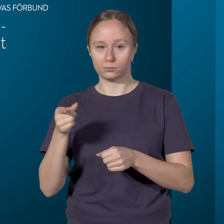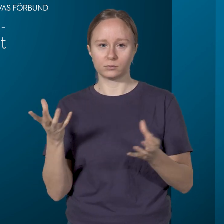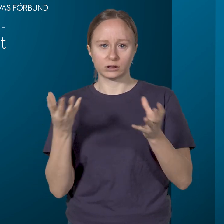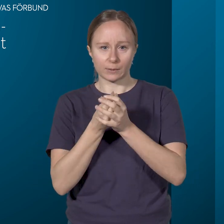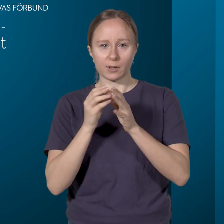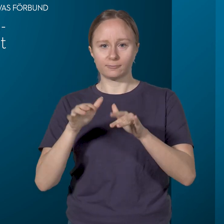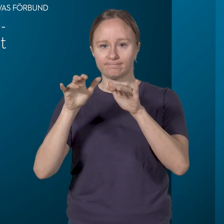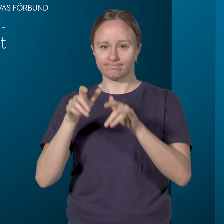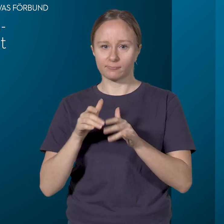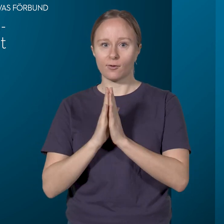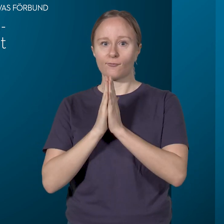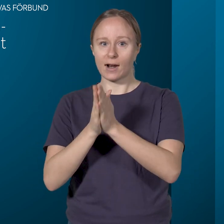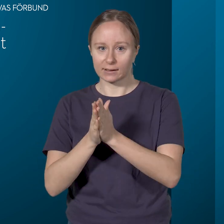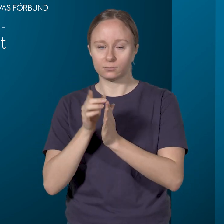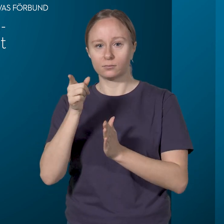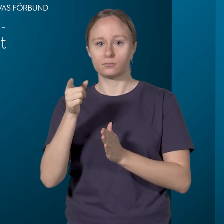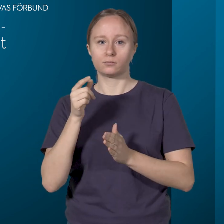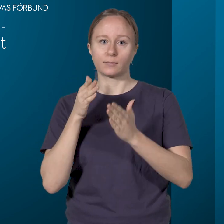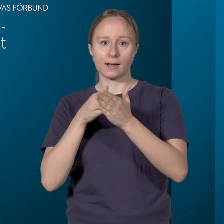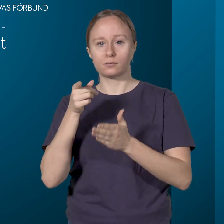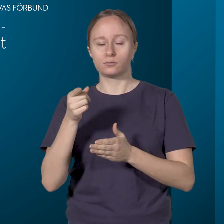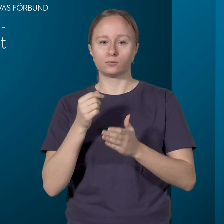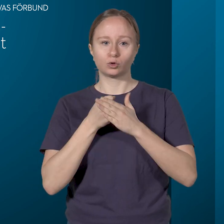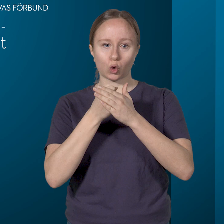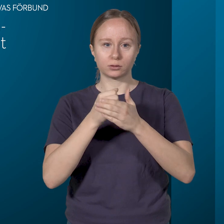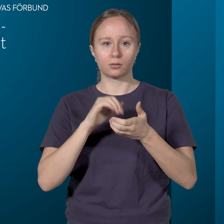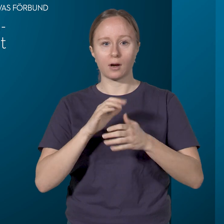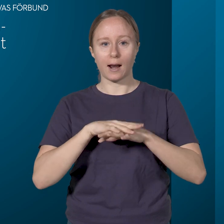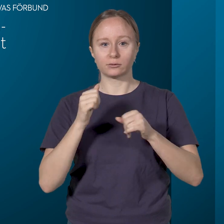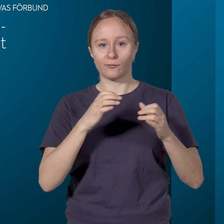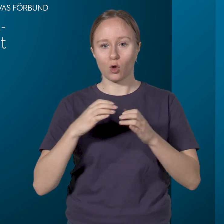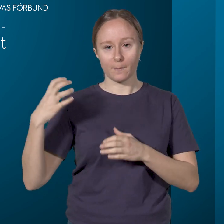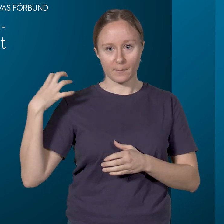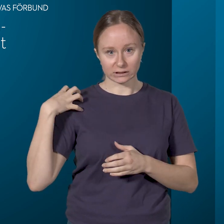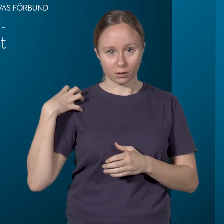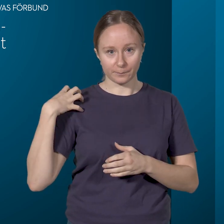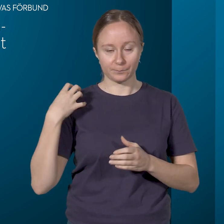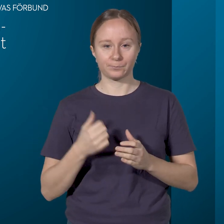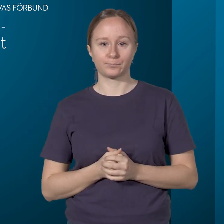har skrivit en gemensam vädjan till social- och hälsovårdsministeriet.